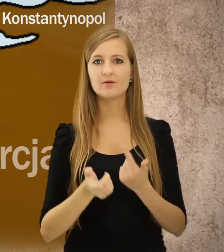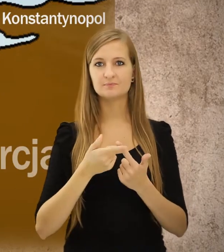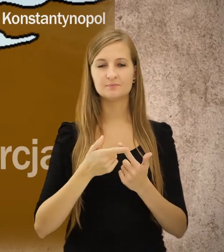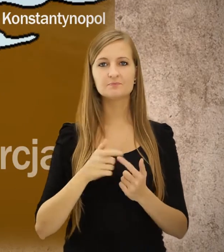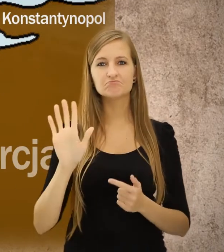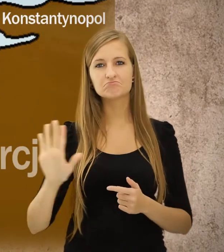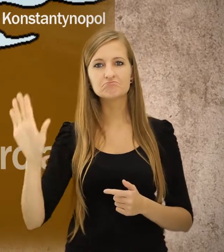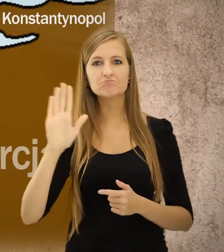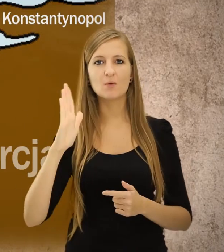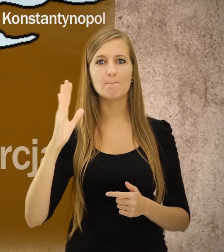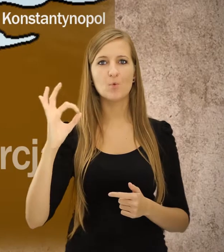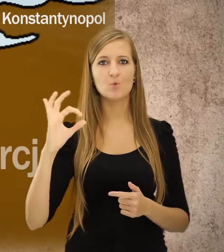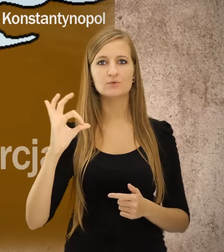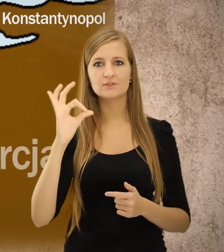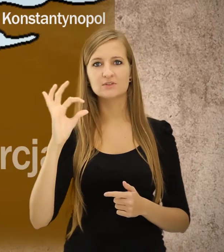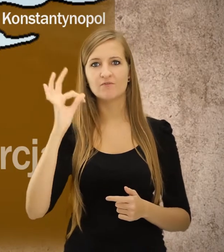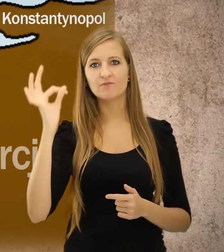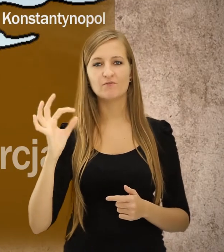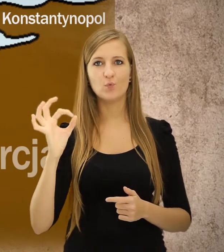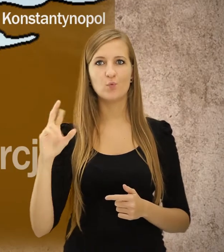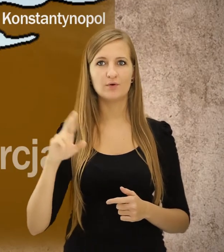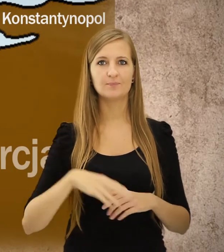i zająć cieśninę Bosfor.